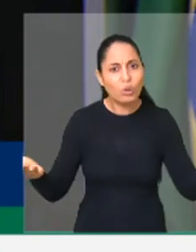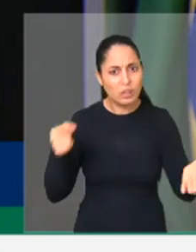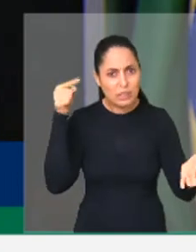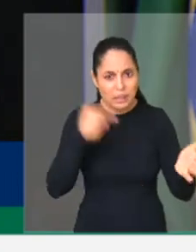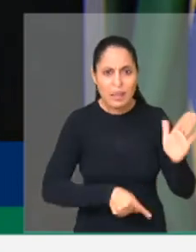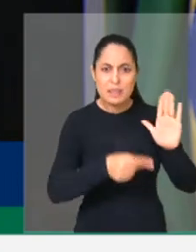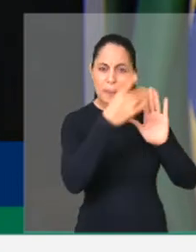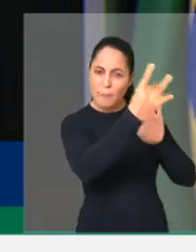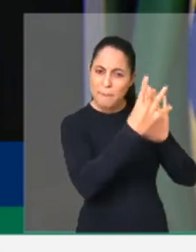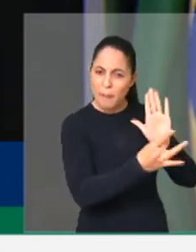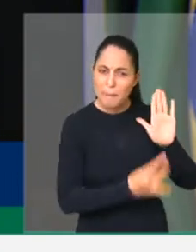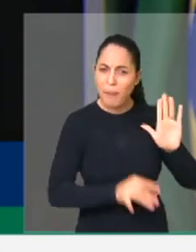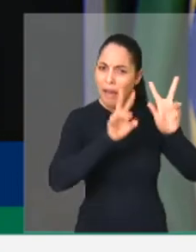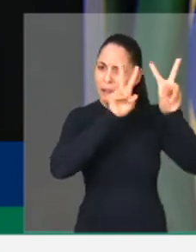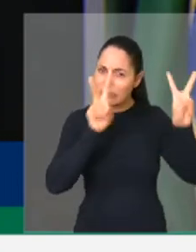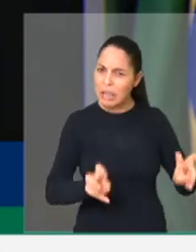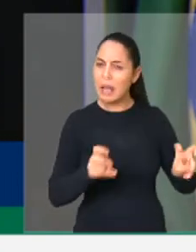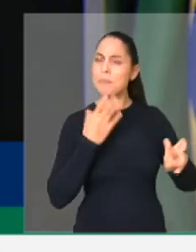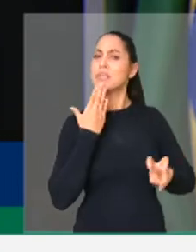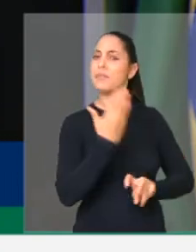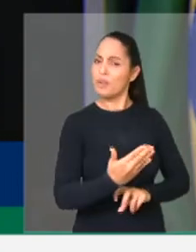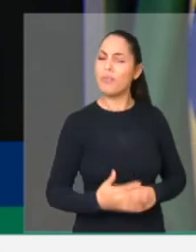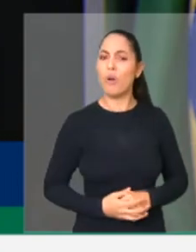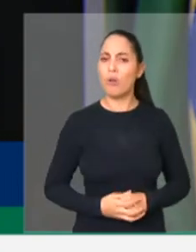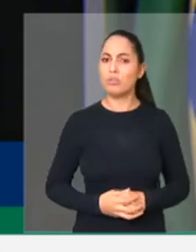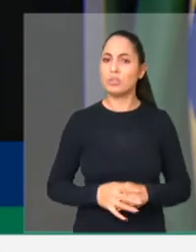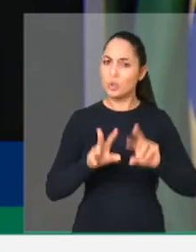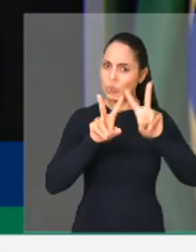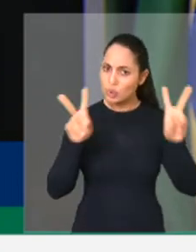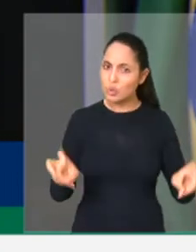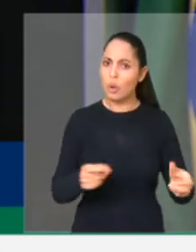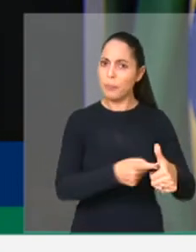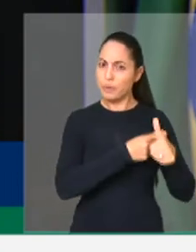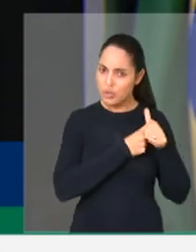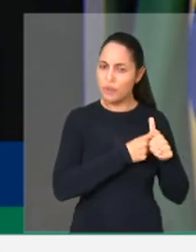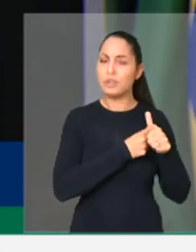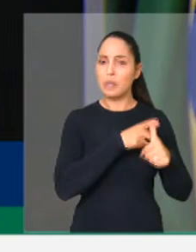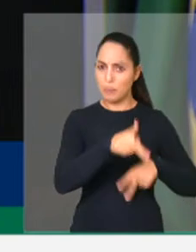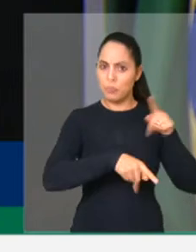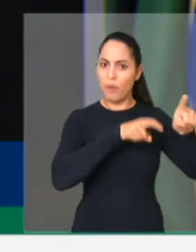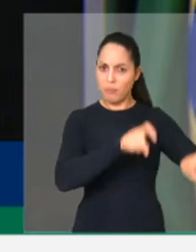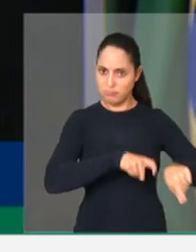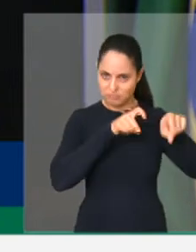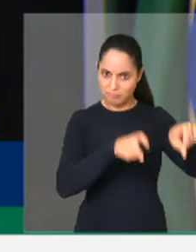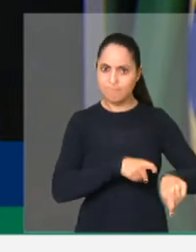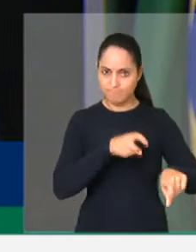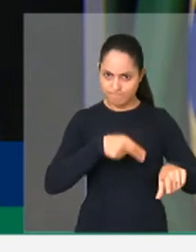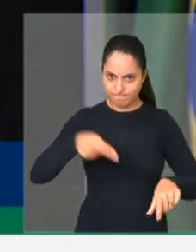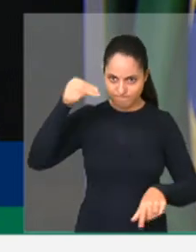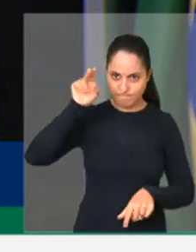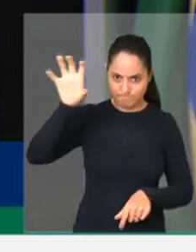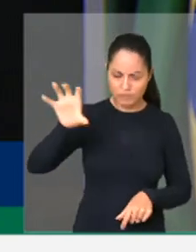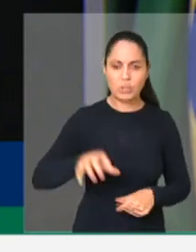PERMISSÃO DE TER CRÉDITO PARA VOLTAREM A PRODUZIR, SOBRETUDO NO MOMENTO QUE ESTAMOS SAINDO DA PANDEMIA. GOSTARIA DE APROVEITAR TAMBÉM